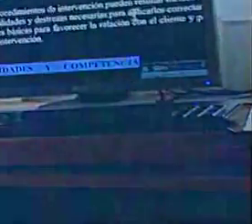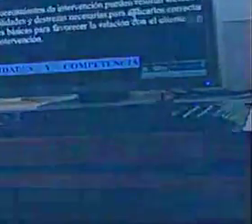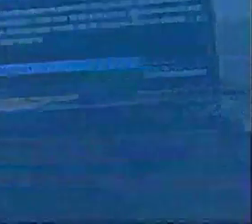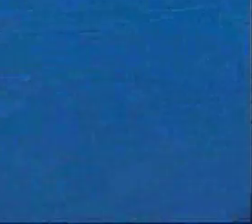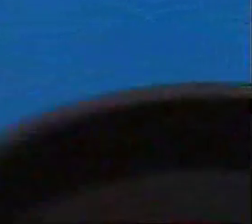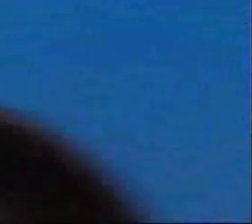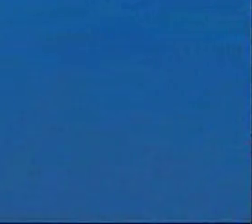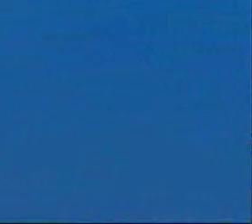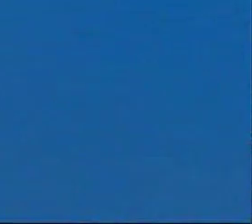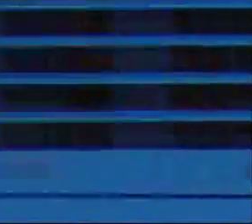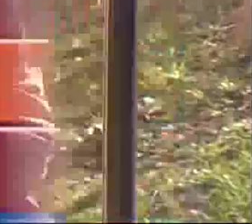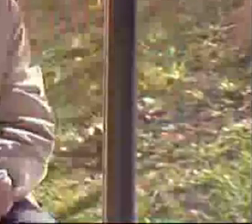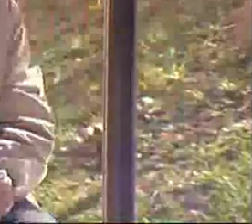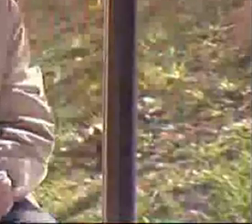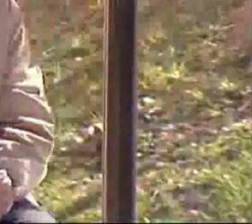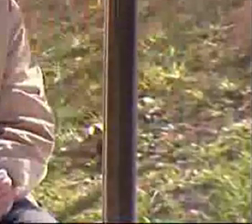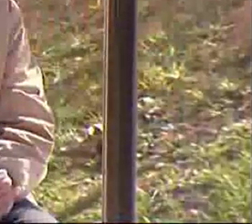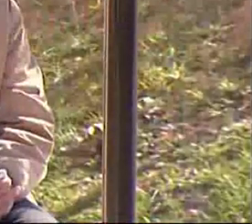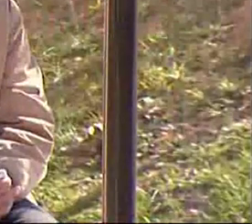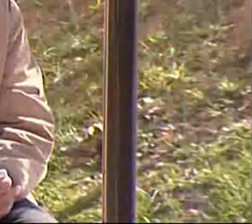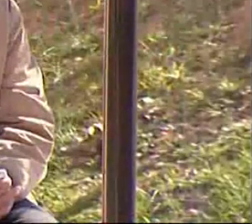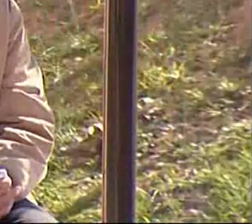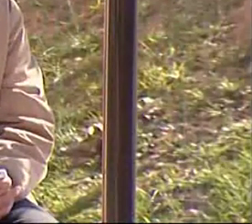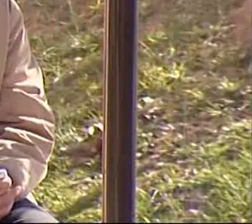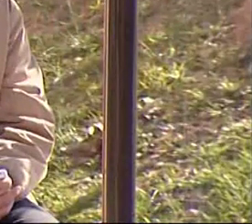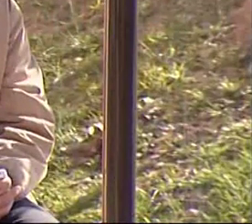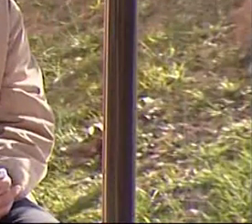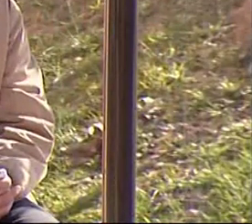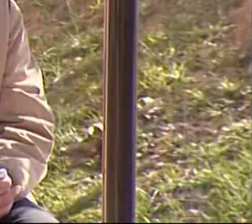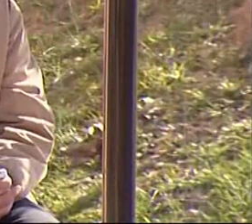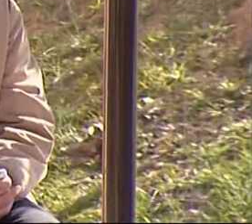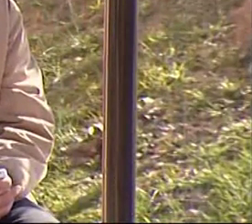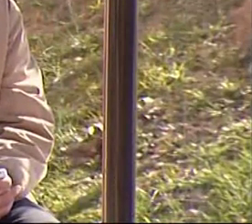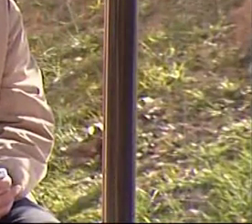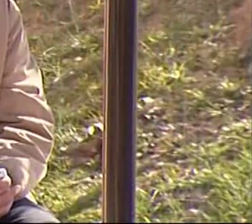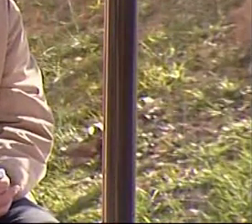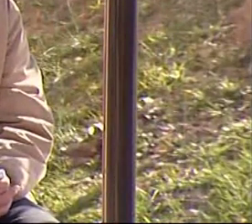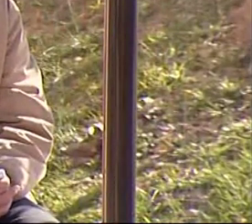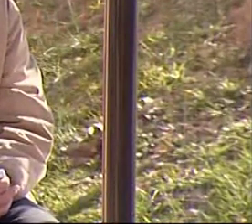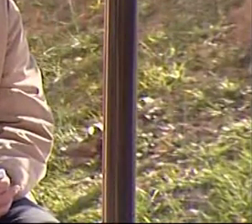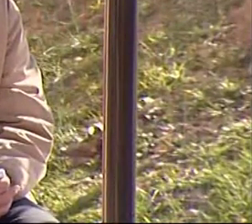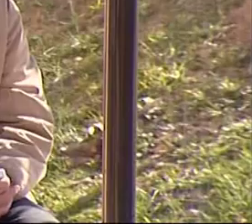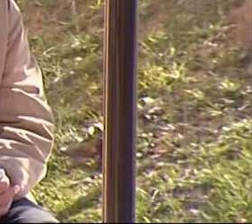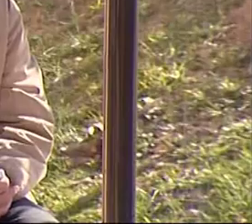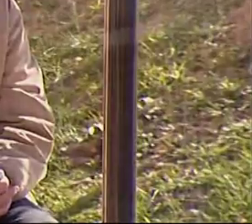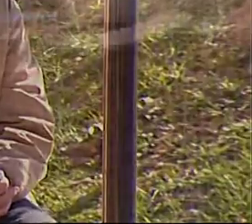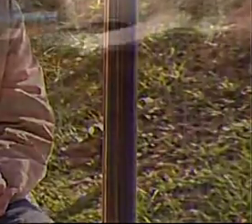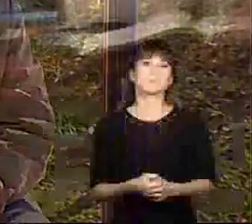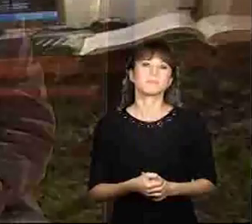(REPRODUCTOR MP3) Tema 4 Habilidades terapéuticas. Las técnicas y procedimientos de intervención...